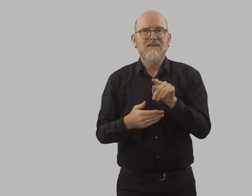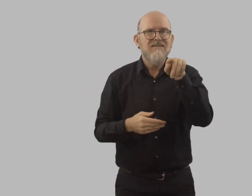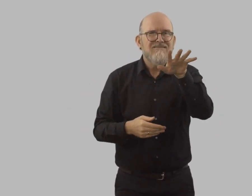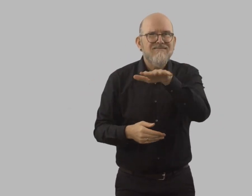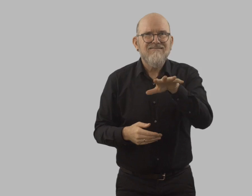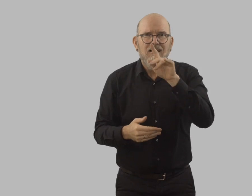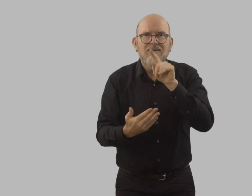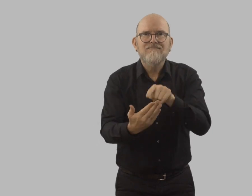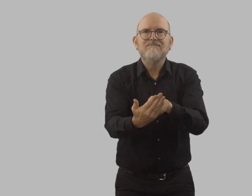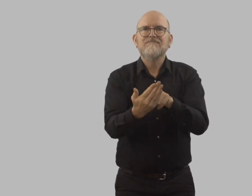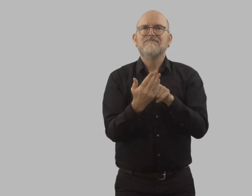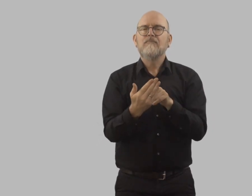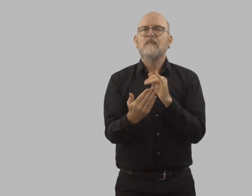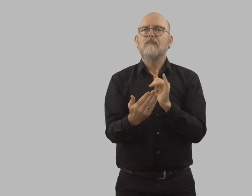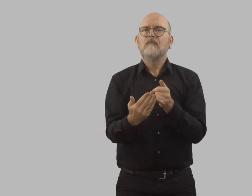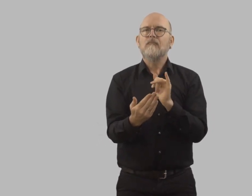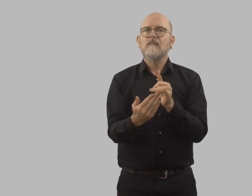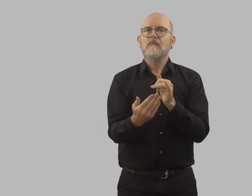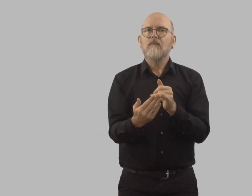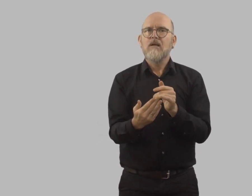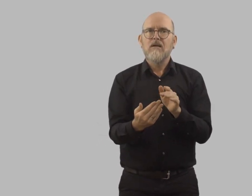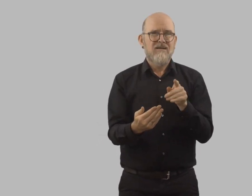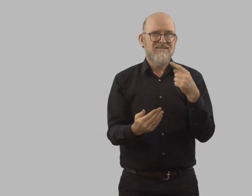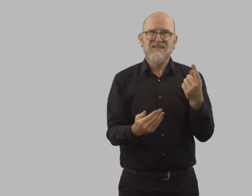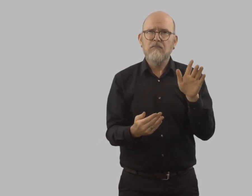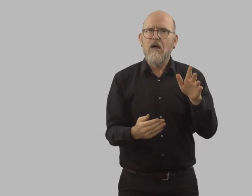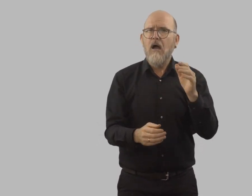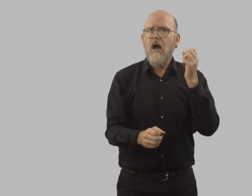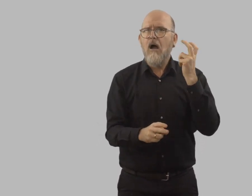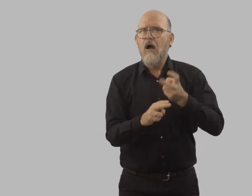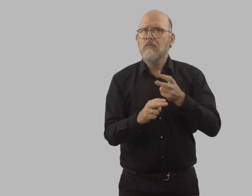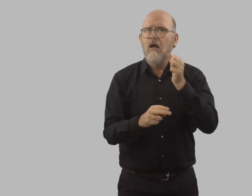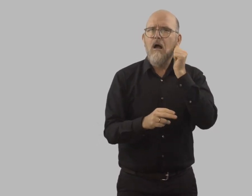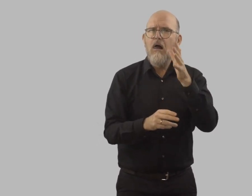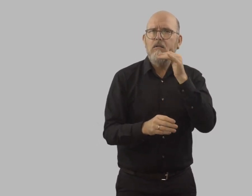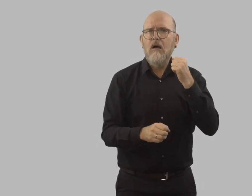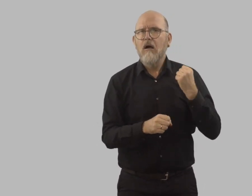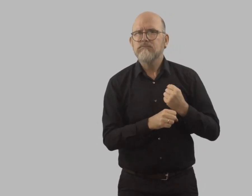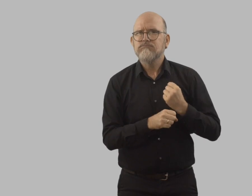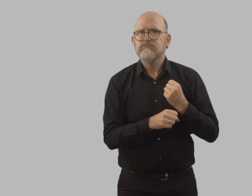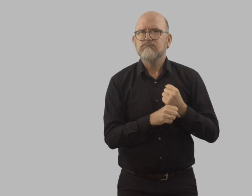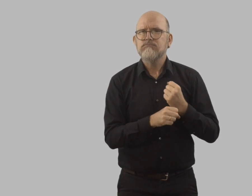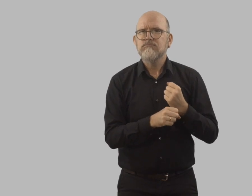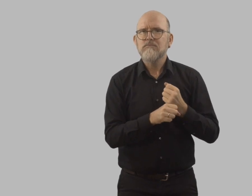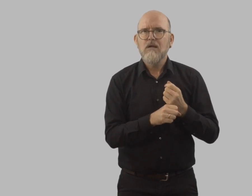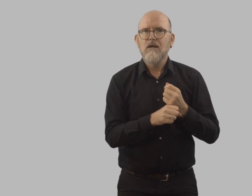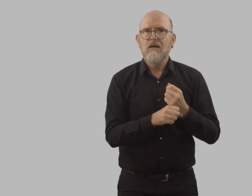erzählt vom harten Alltag des Dienstpersonals,